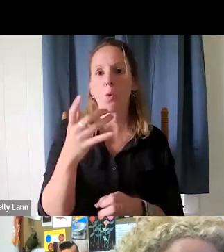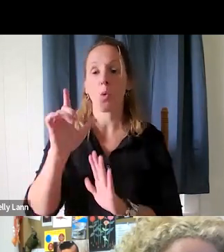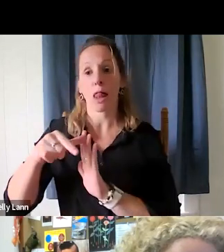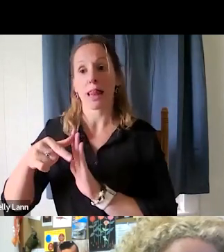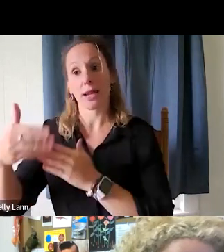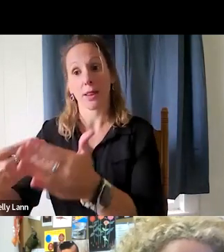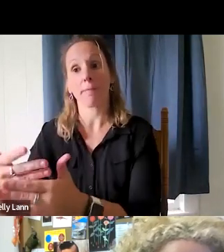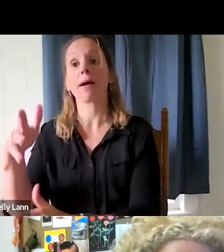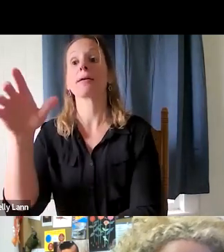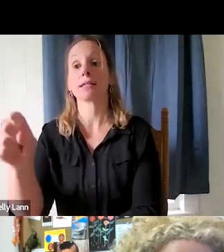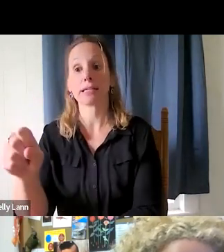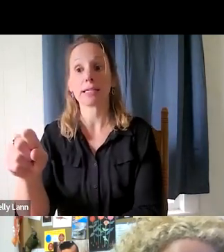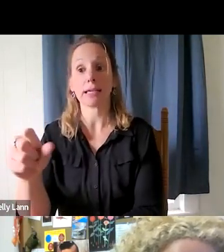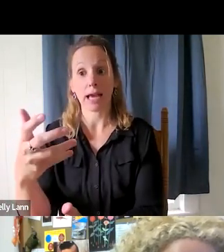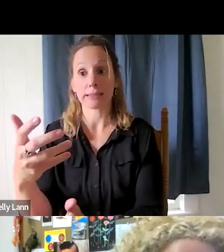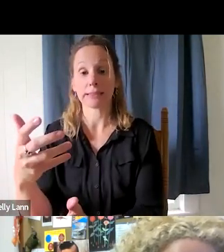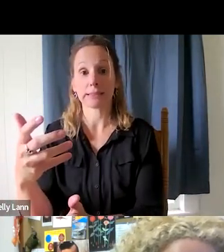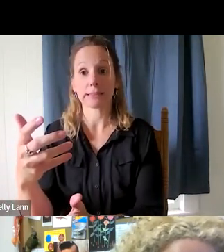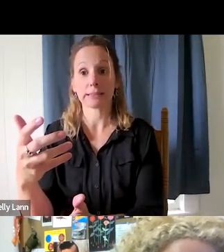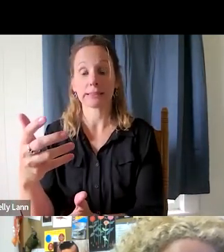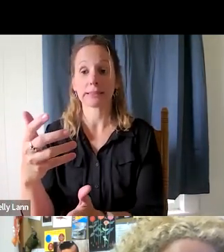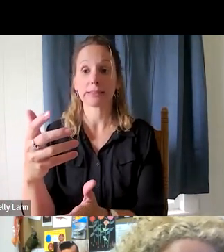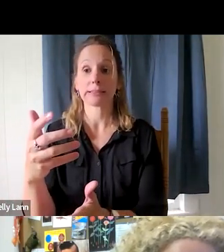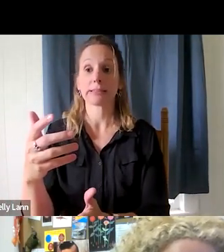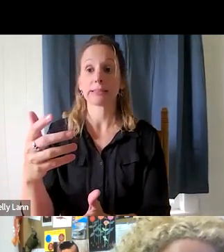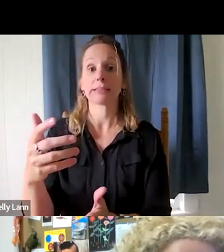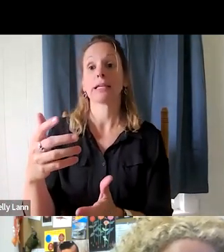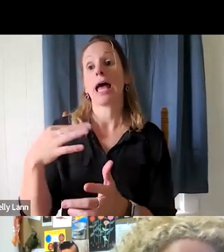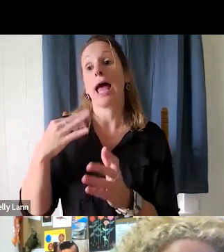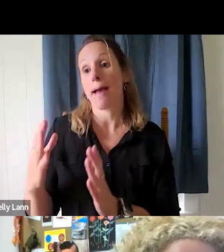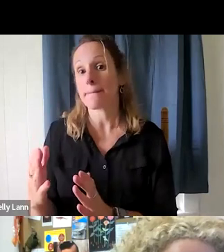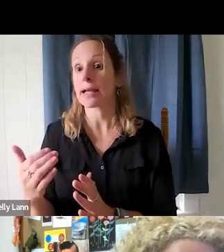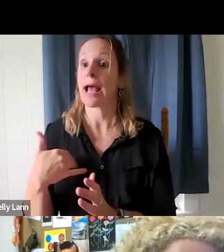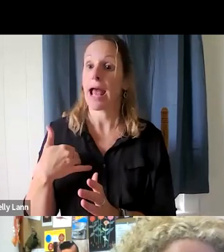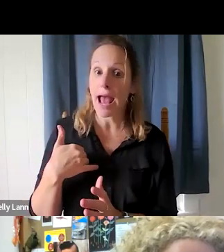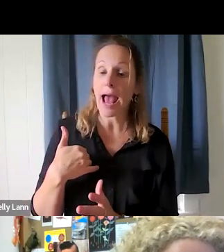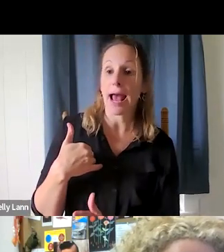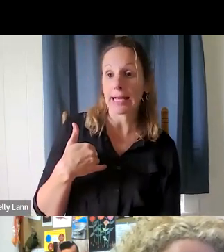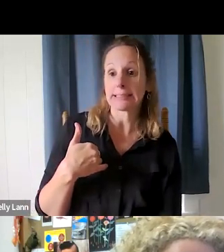que efectivamente hay un diagnóstico real de trastorno por consumo de sustancias y es necesario hablar de ello.